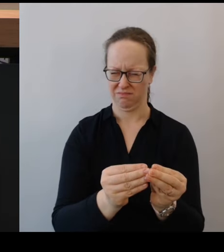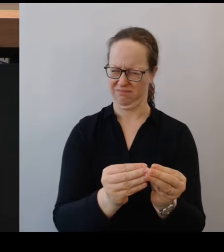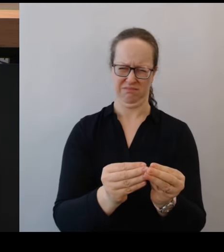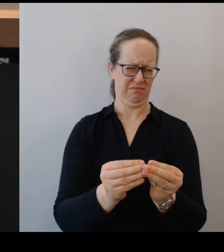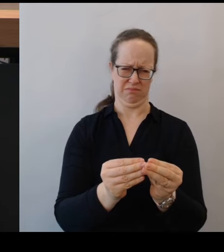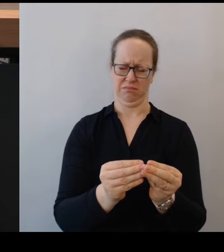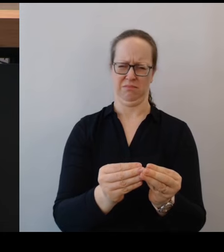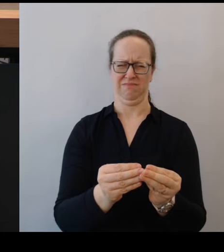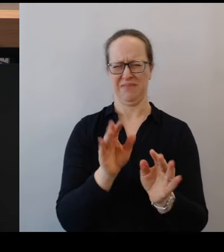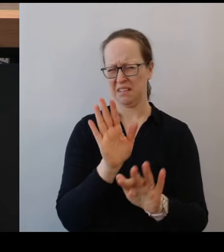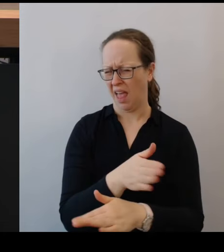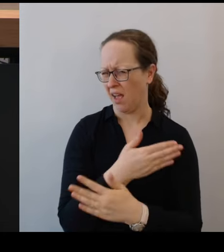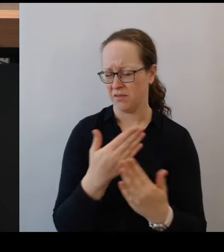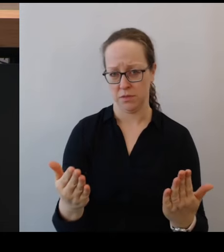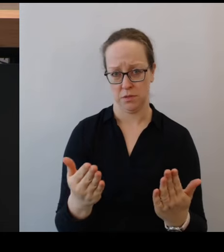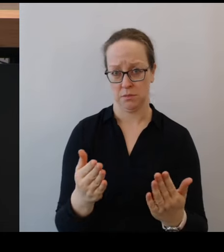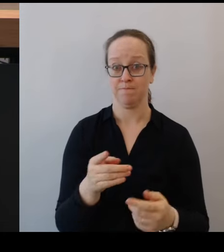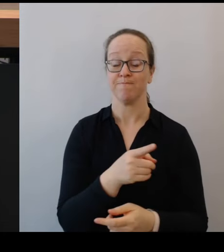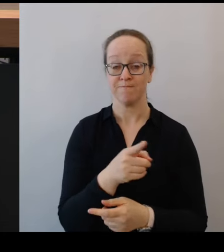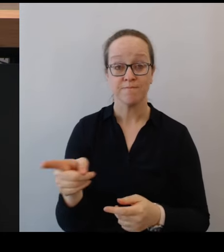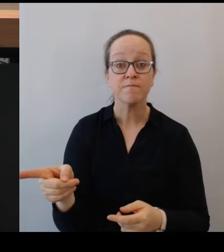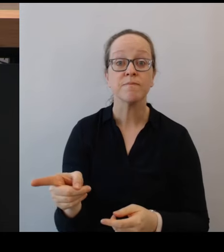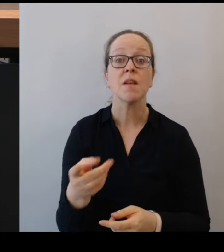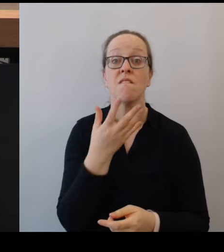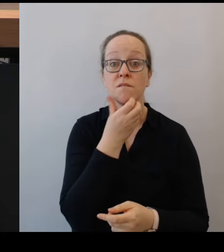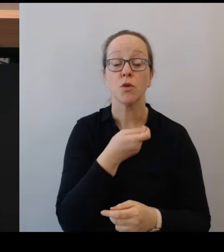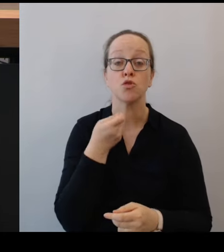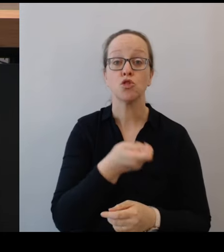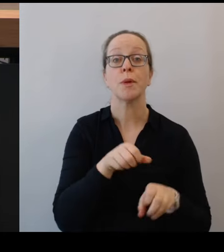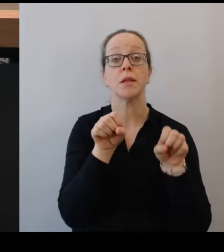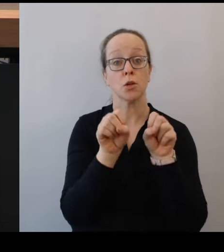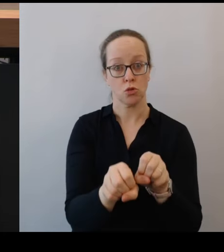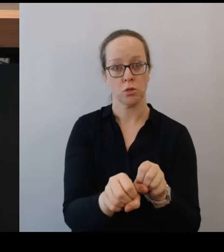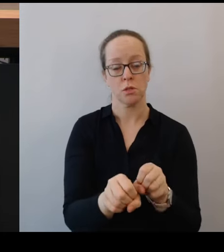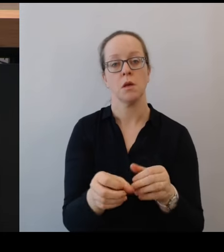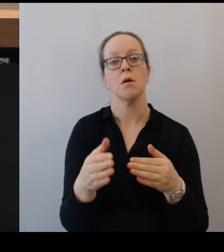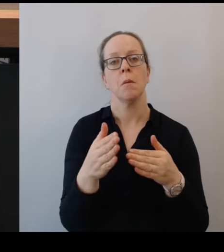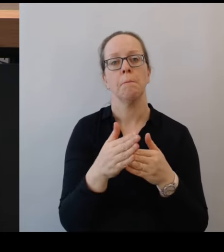reicht eine Begrenzung aus. Ein Verbot ist der falsche Weg.